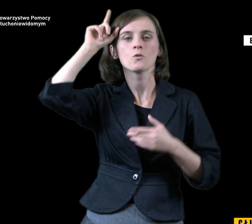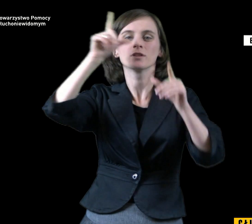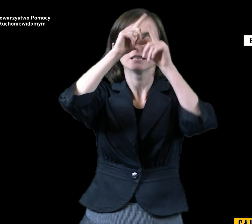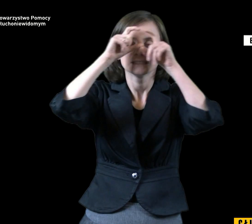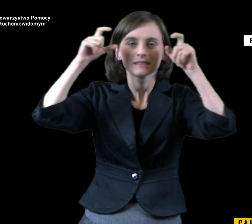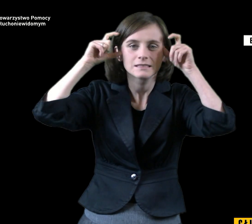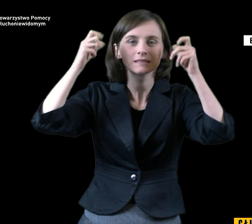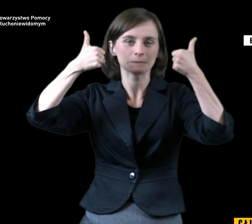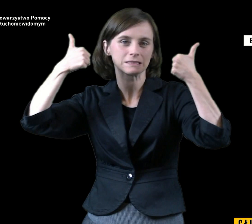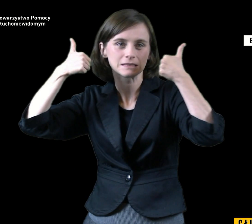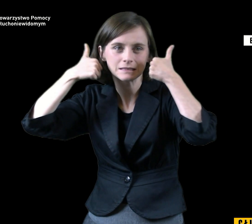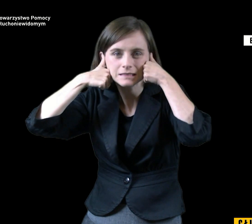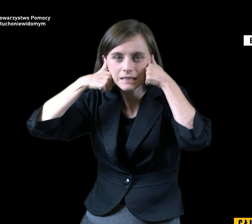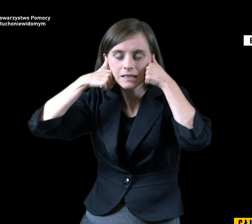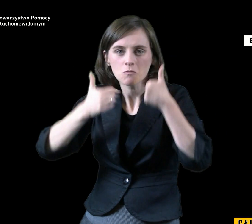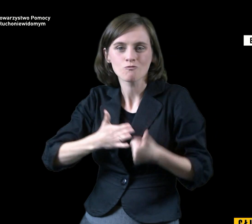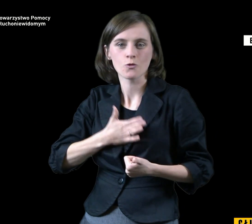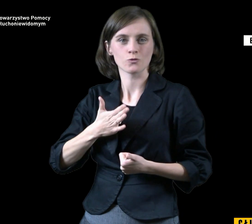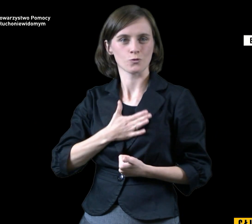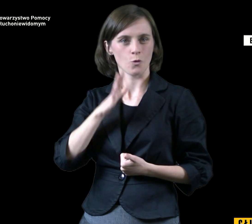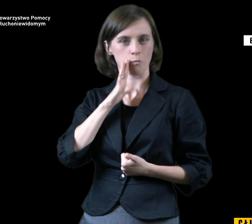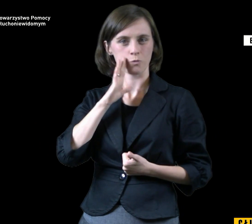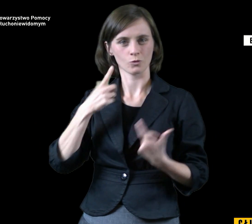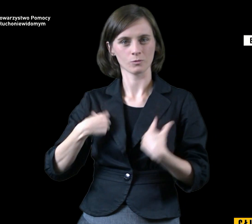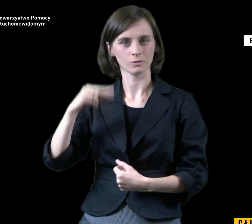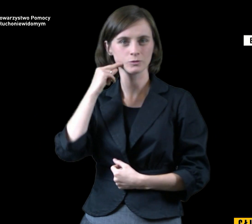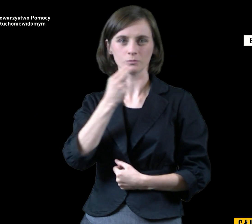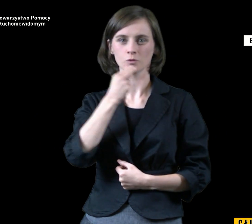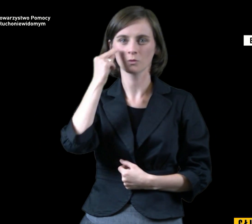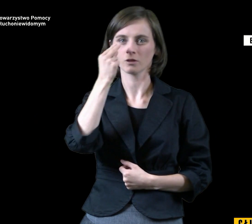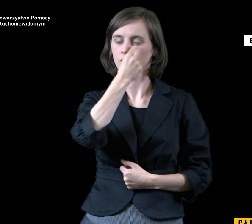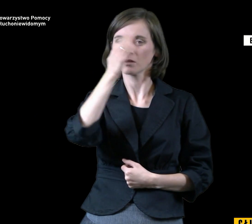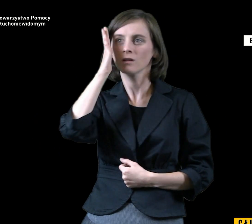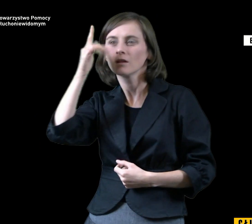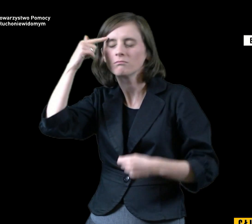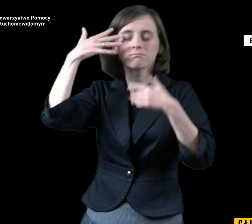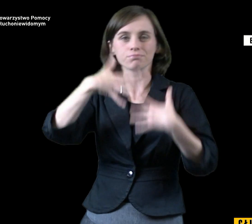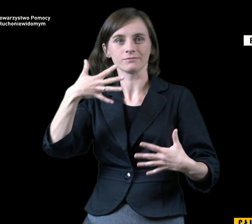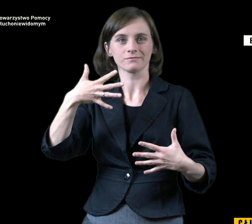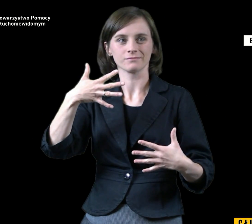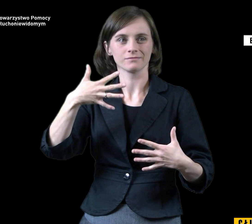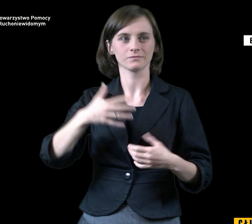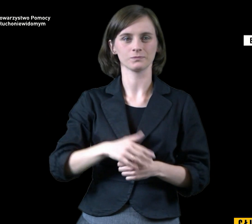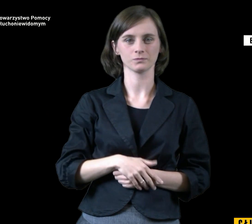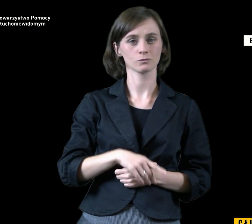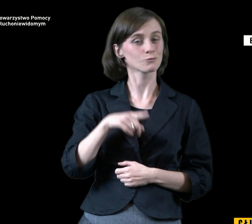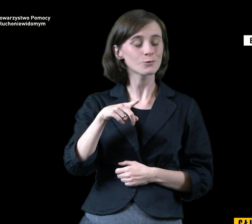jeśli na początku ludzie nałożą symulatory i poczują się podobnie jak osoby z uszkodzeniem wzroku i słuchu.